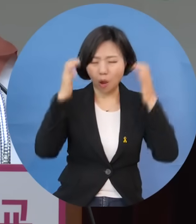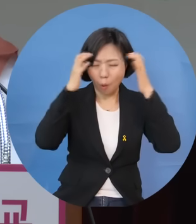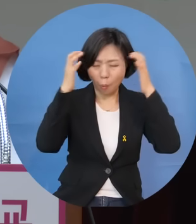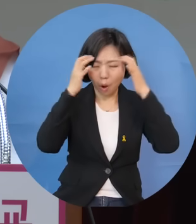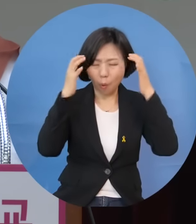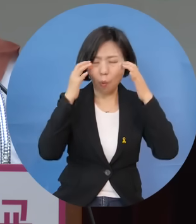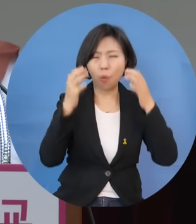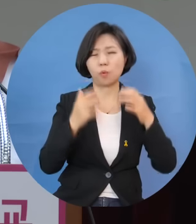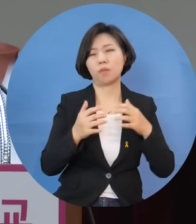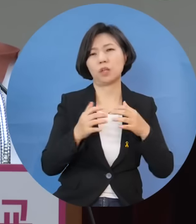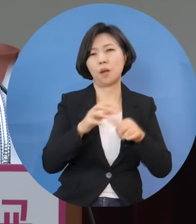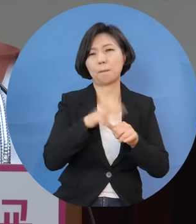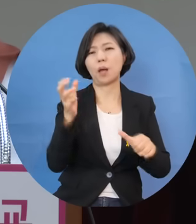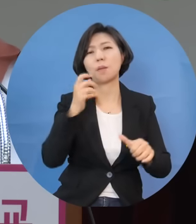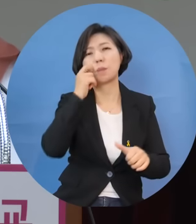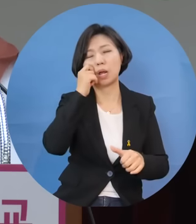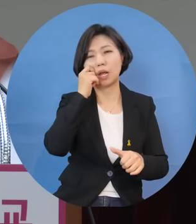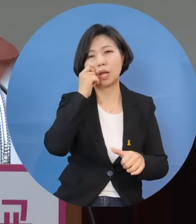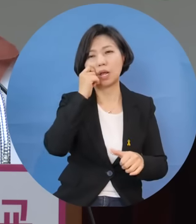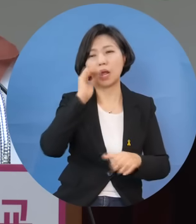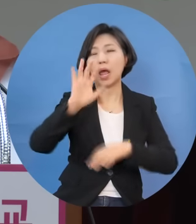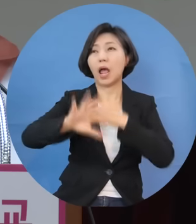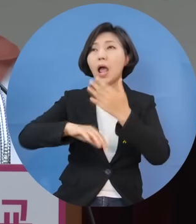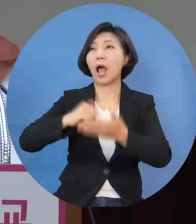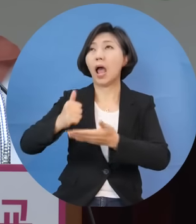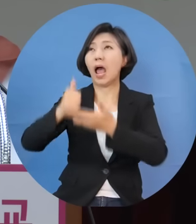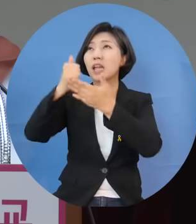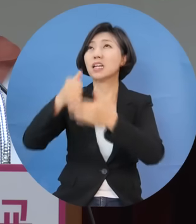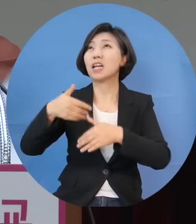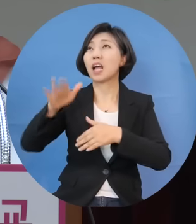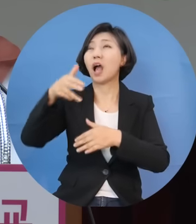여러분이 천당에 가고 싶어하는 한 절대로 지옥으로부터 벗어날 수 없어요.